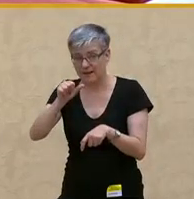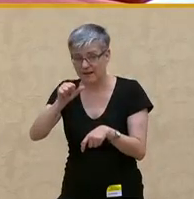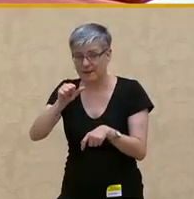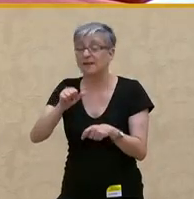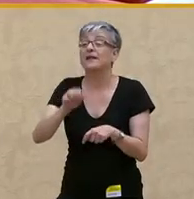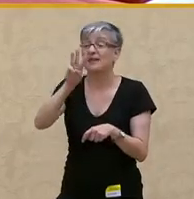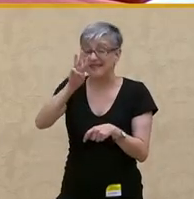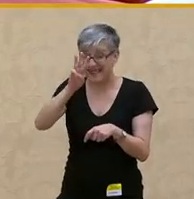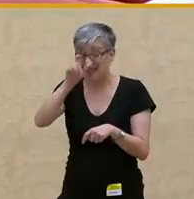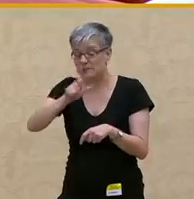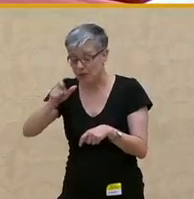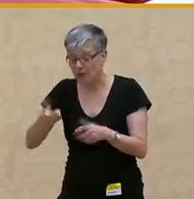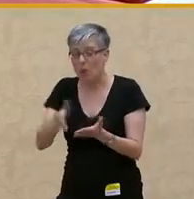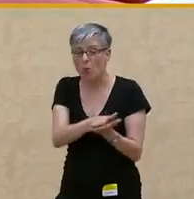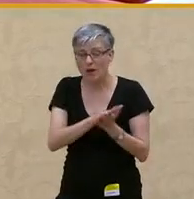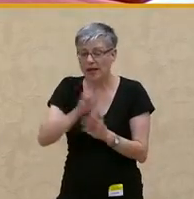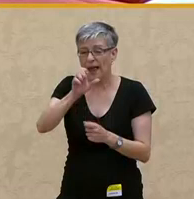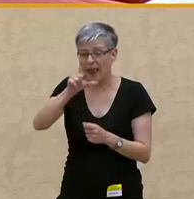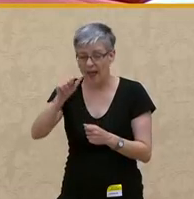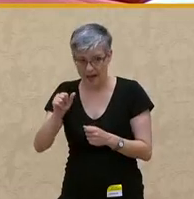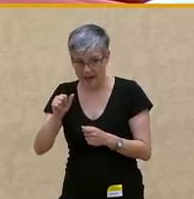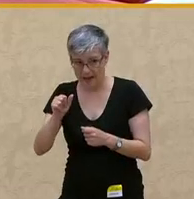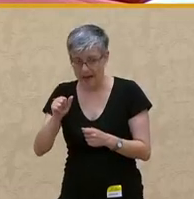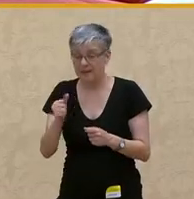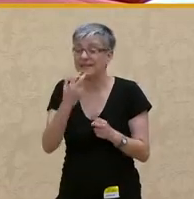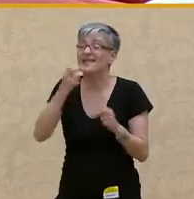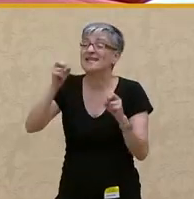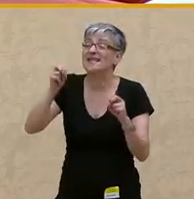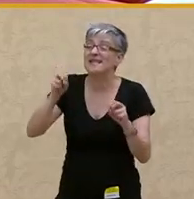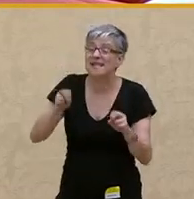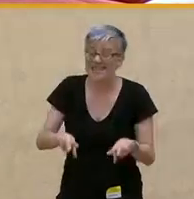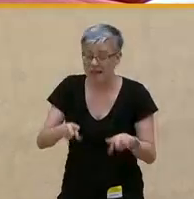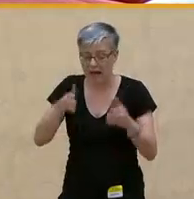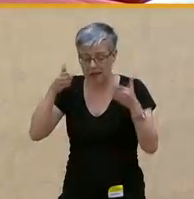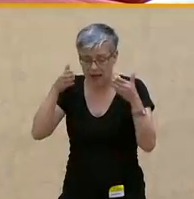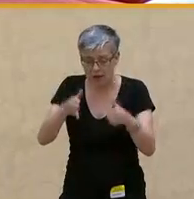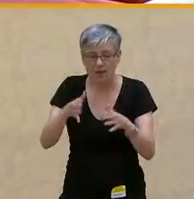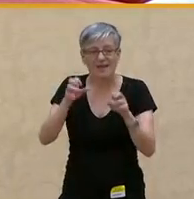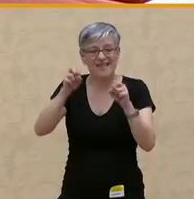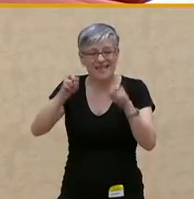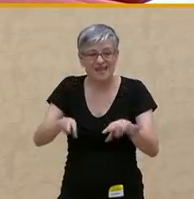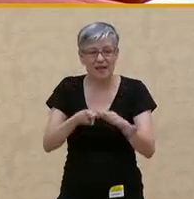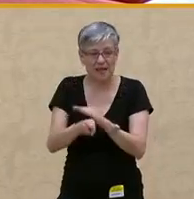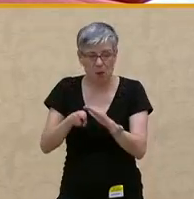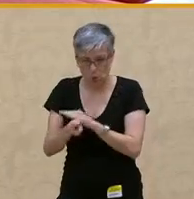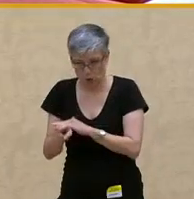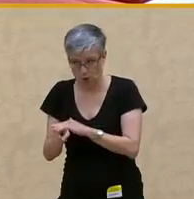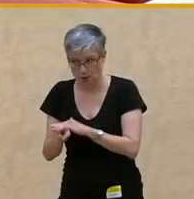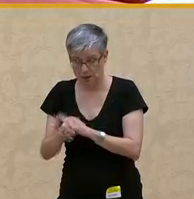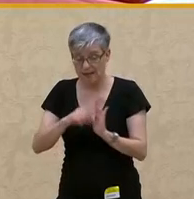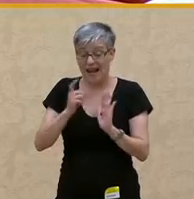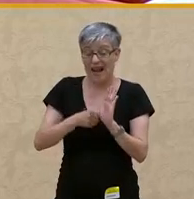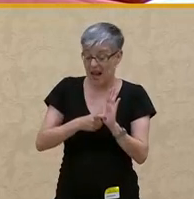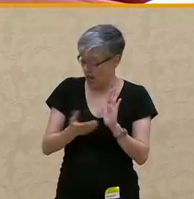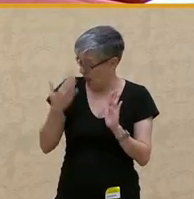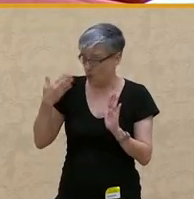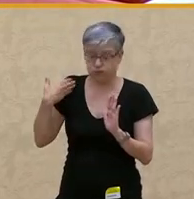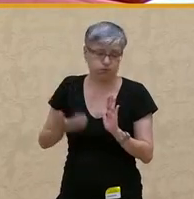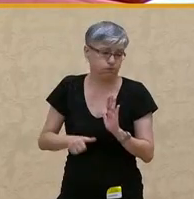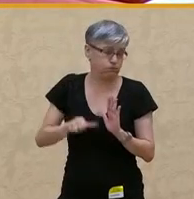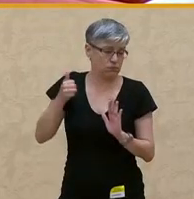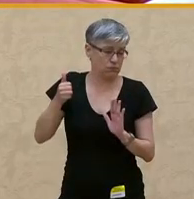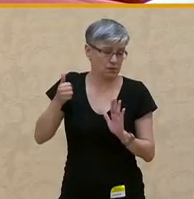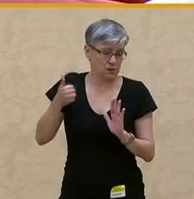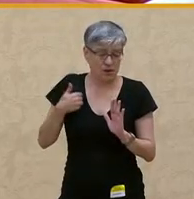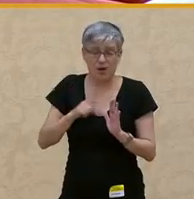con ELA. Y muchas veces lo hacen sin los medios. Y es una ley que lleva aprobada mucho tiempo,